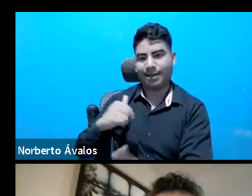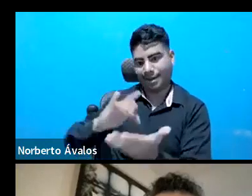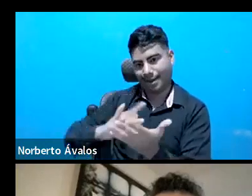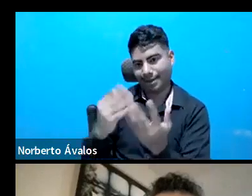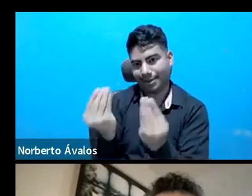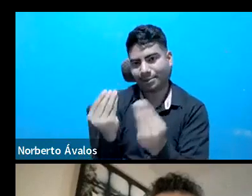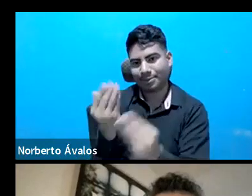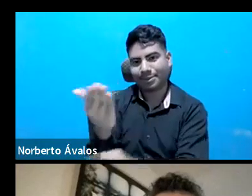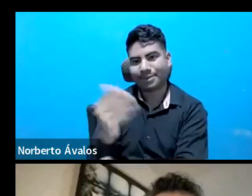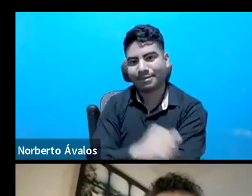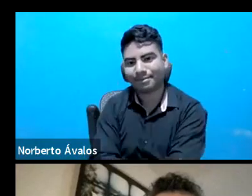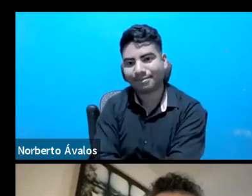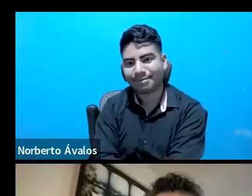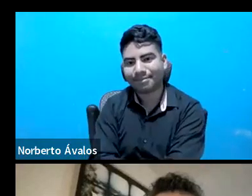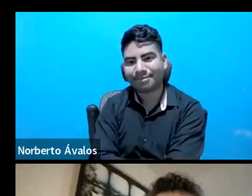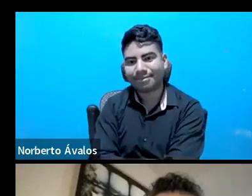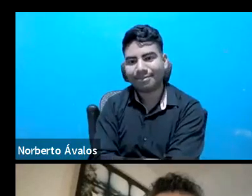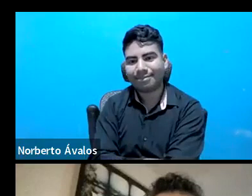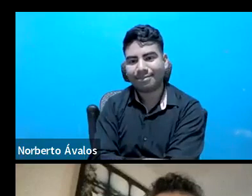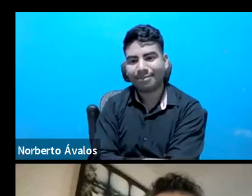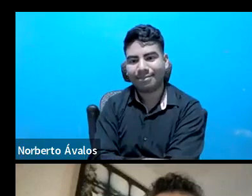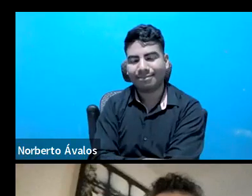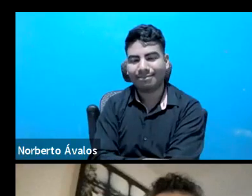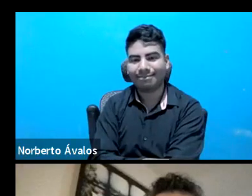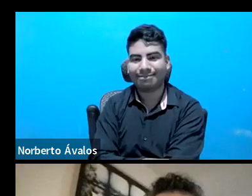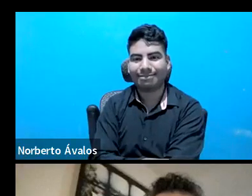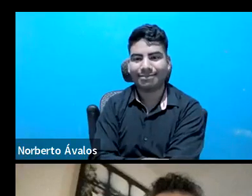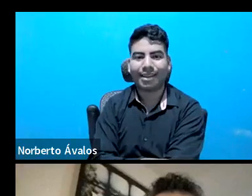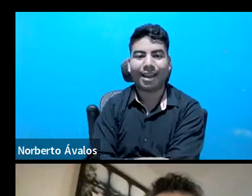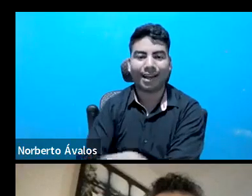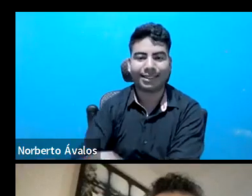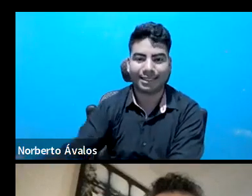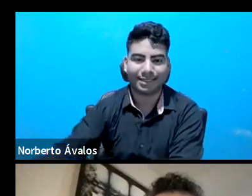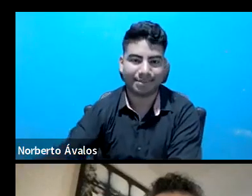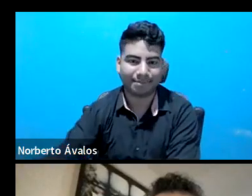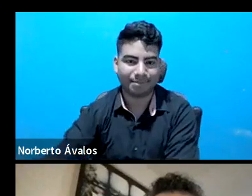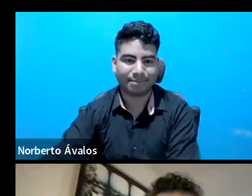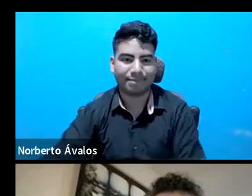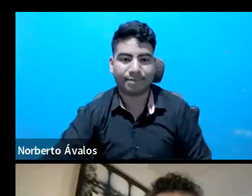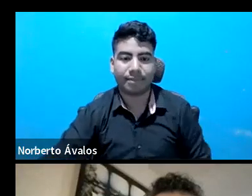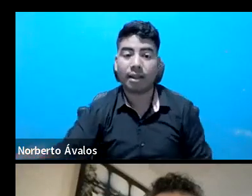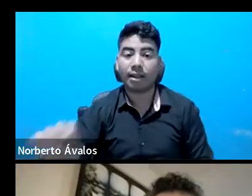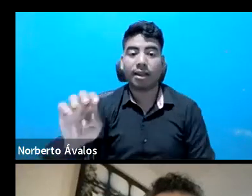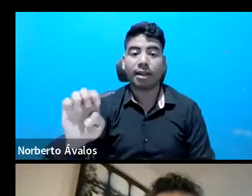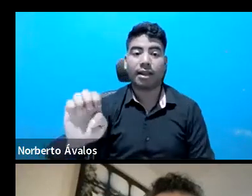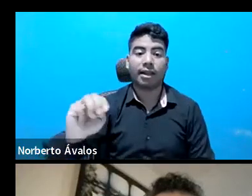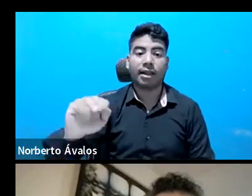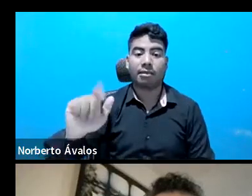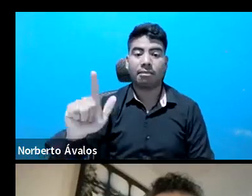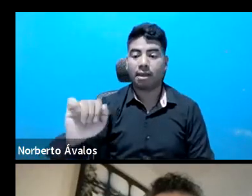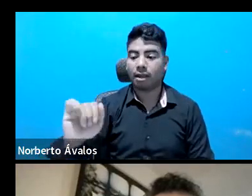Muchas gracias por estar aquí